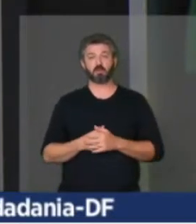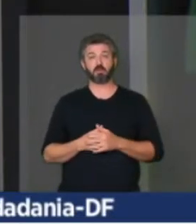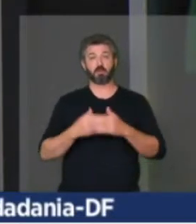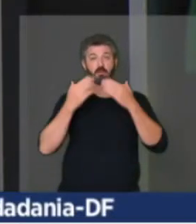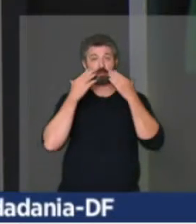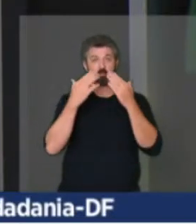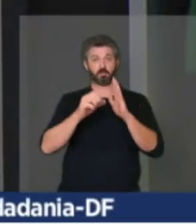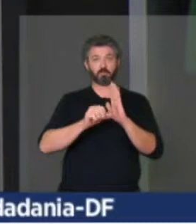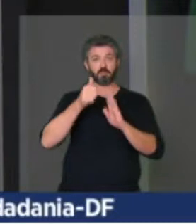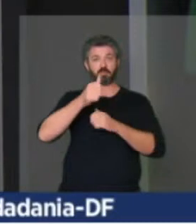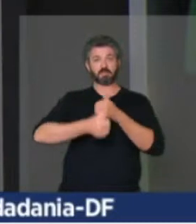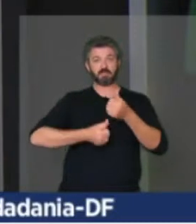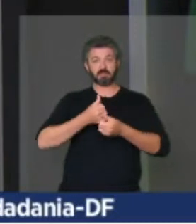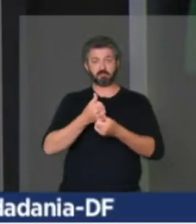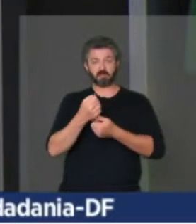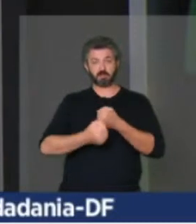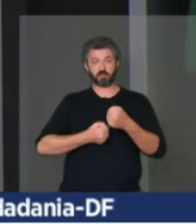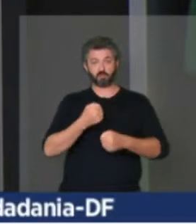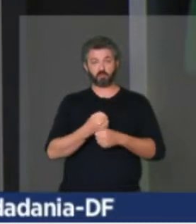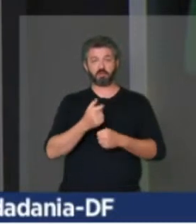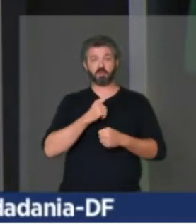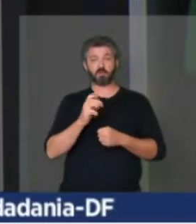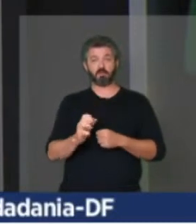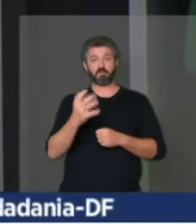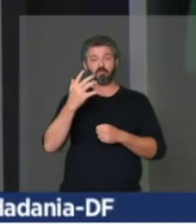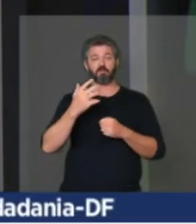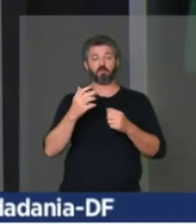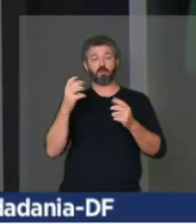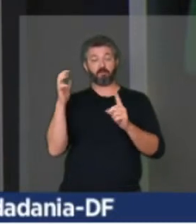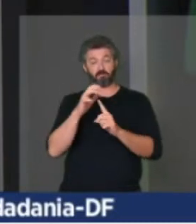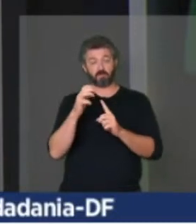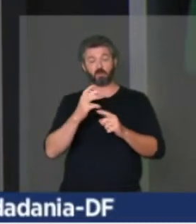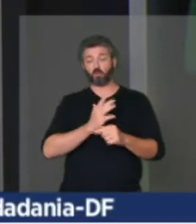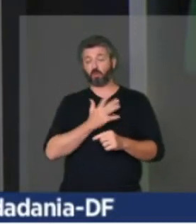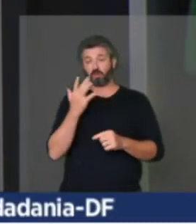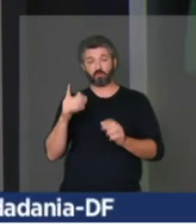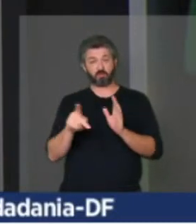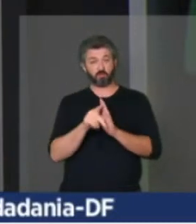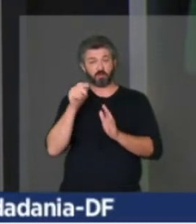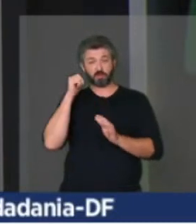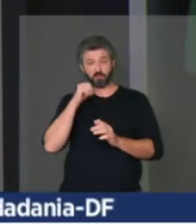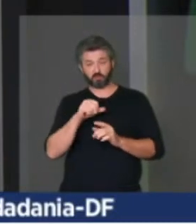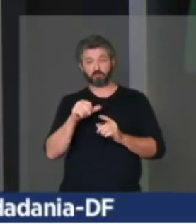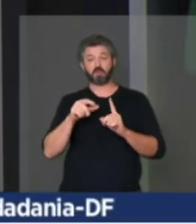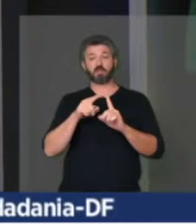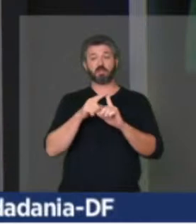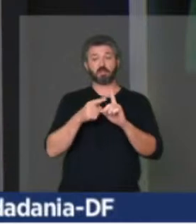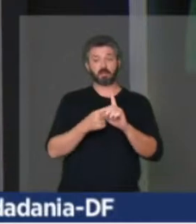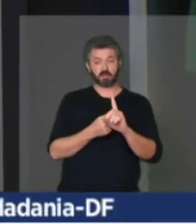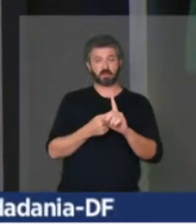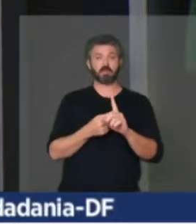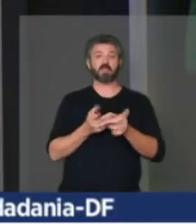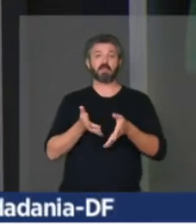GESTANTES E PUÉRPERAS. EU COM ERA FAZER UM PARÊNTESES AQUI, PRESIDENTE, QUE EU SOU, ALÉM DE MULHER, EU SOU MÃE DE 6